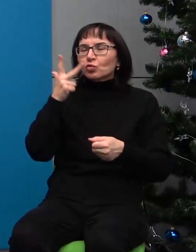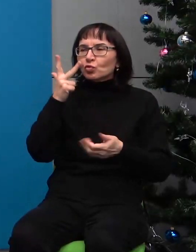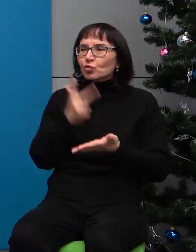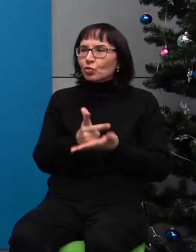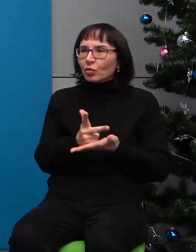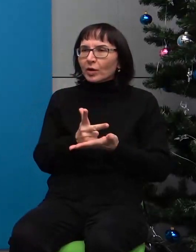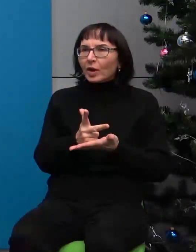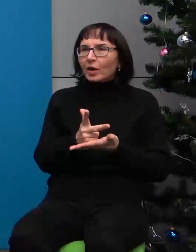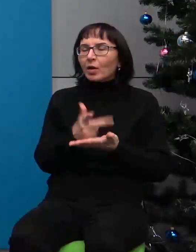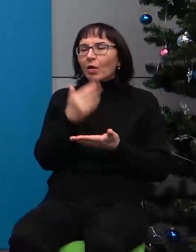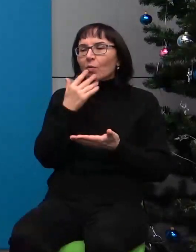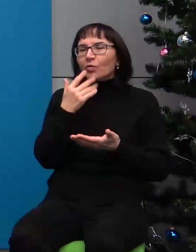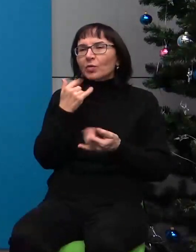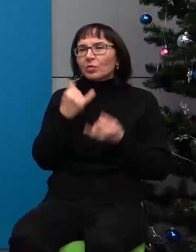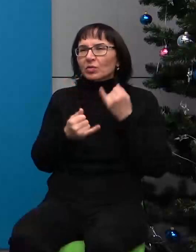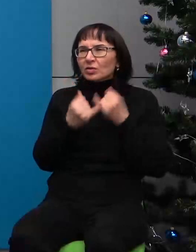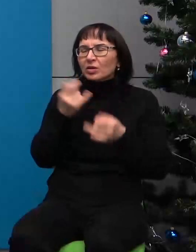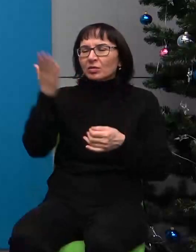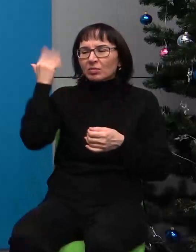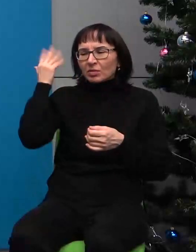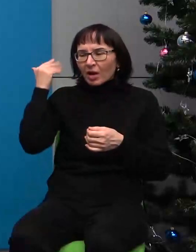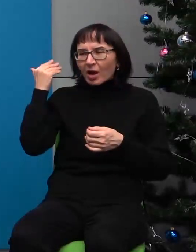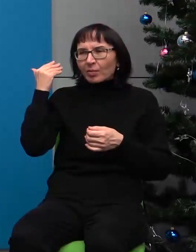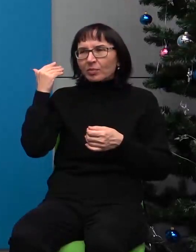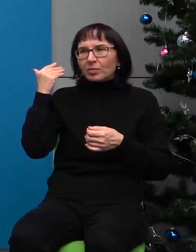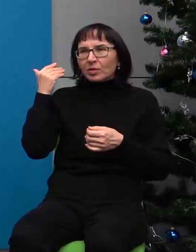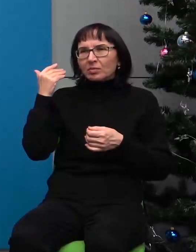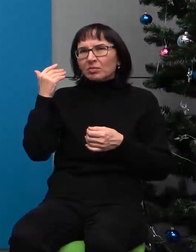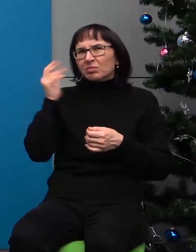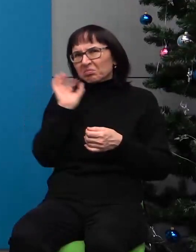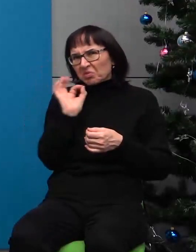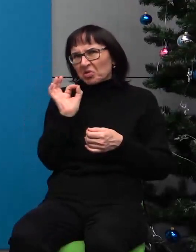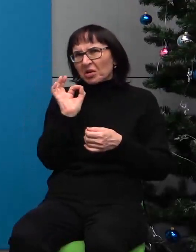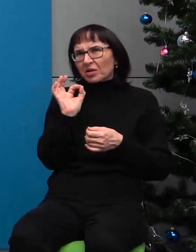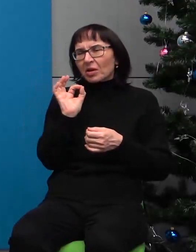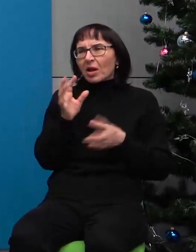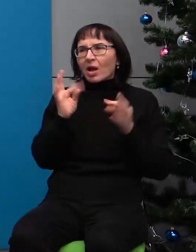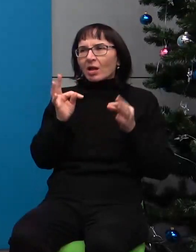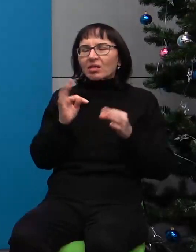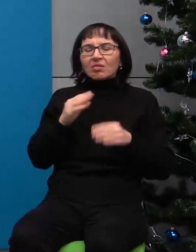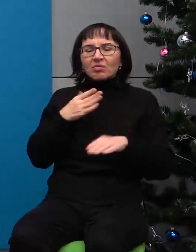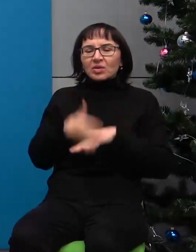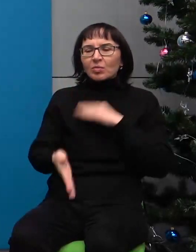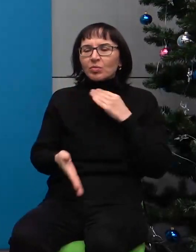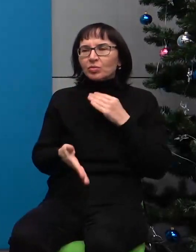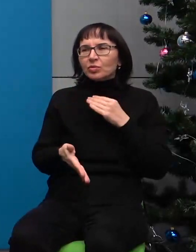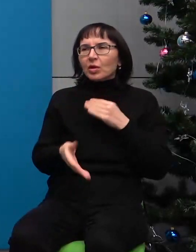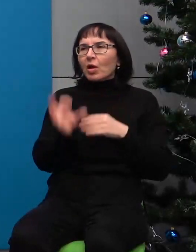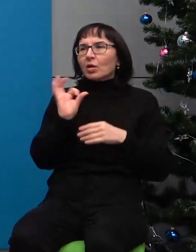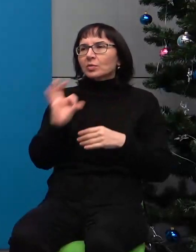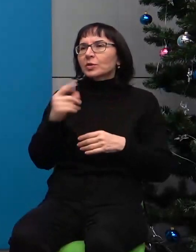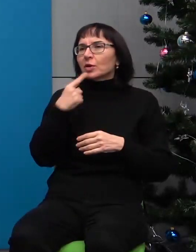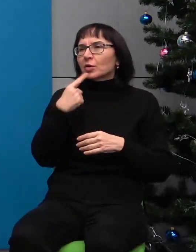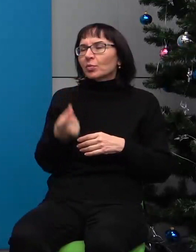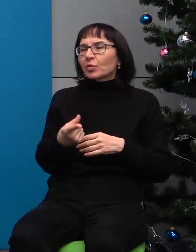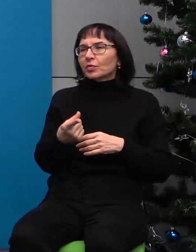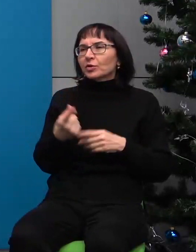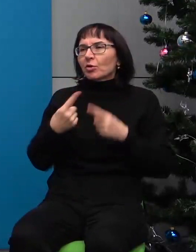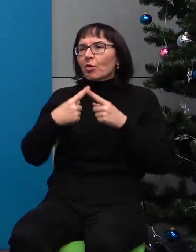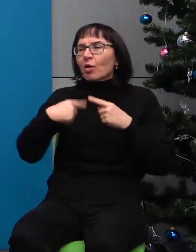jakby Pan wtedy się za to wziął, a teraz to już za późno. A on specjalnie tak powiedział. I ja wysłałem maila do wydawnictwa,